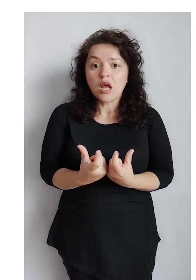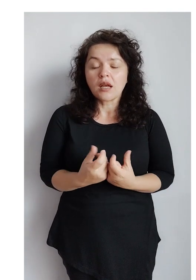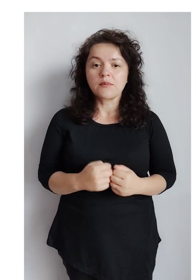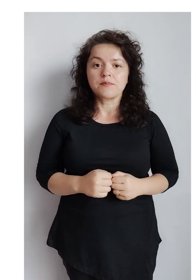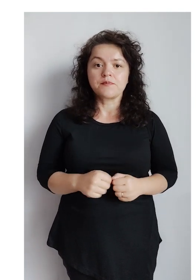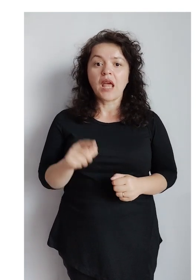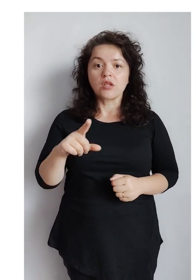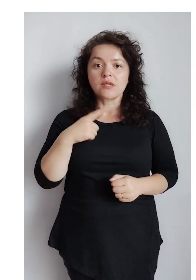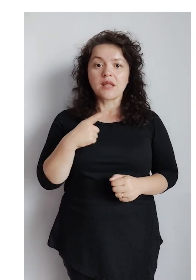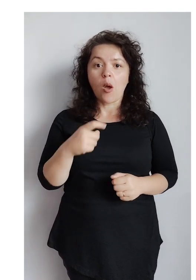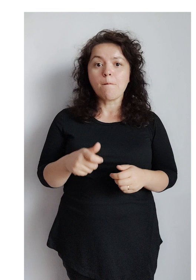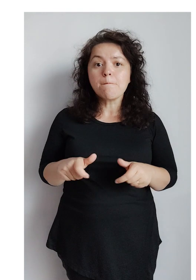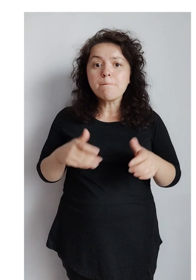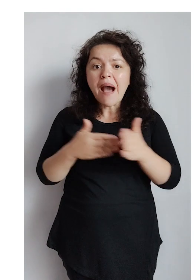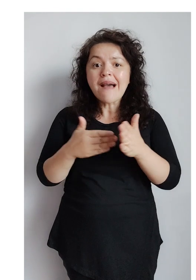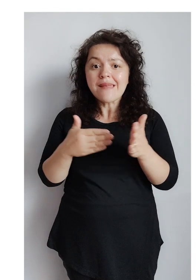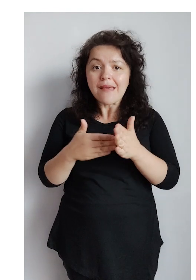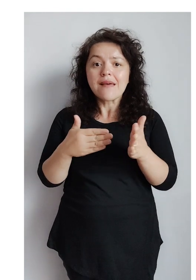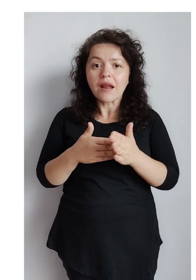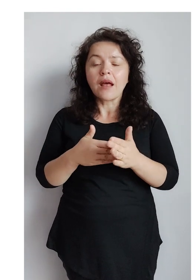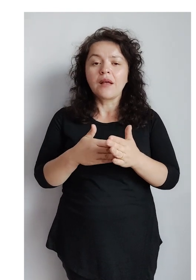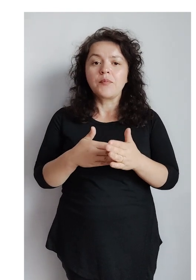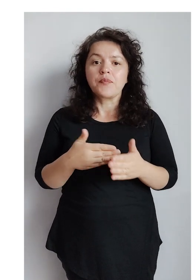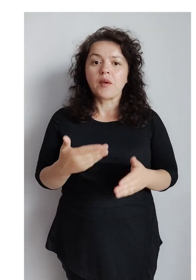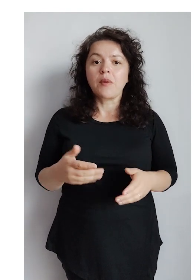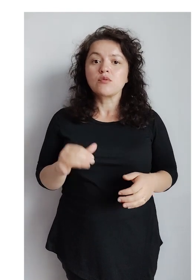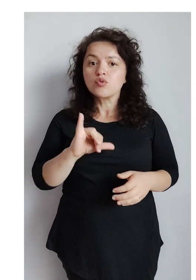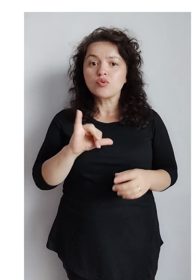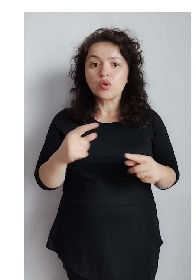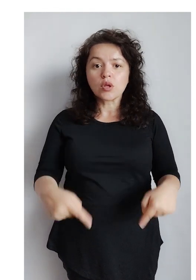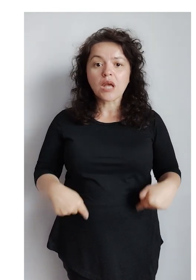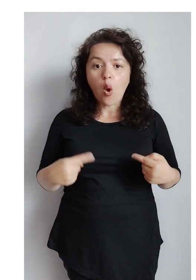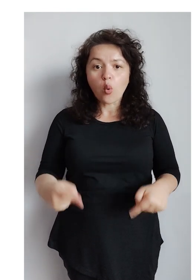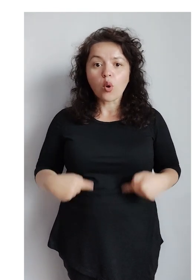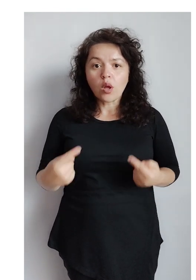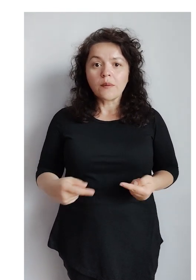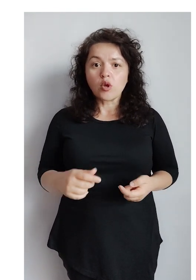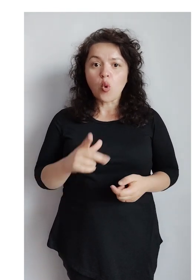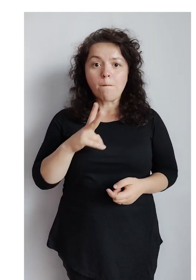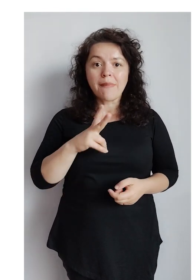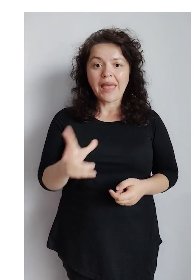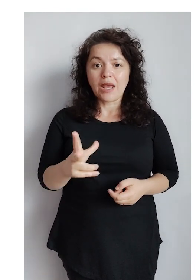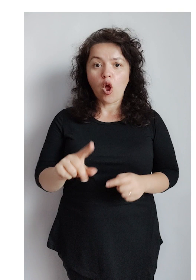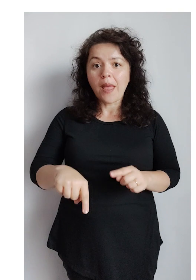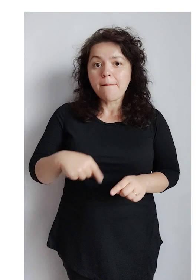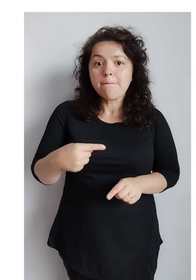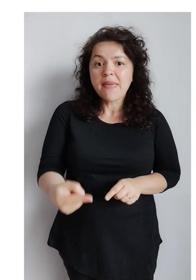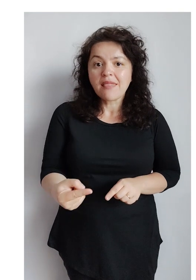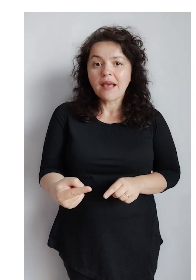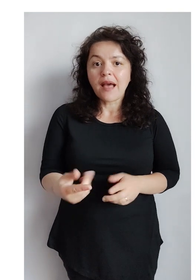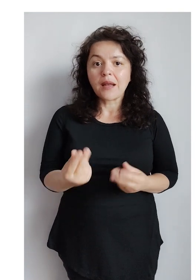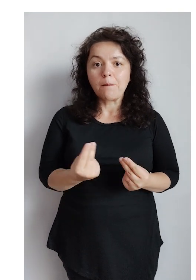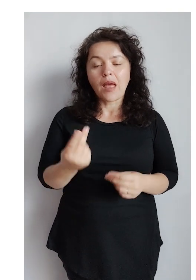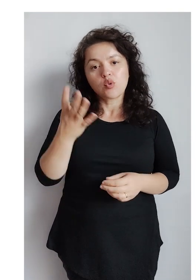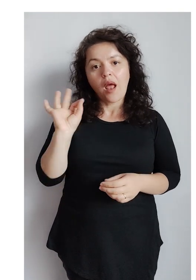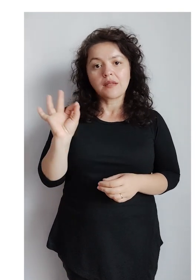Acesta este o barieră pentru utilizatorii de scaune cu rotile și un pericol de împiedicare pentru mulți alții